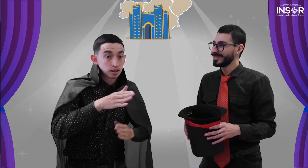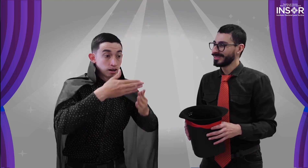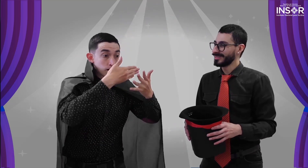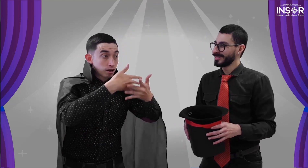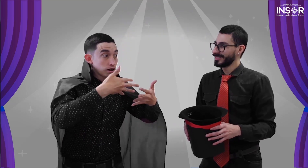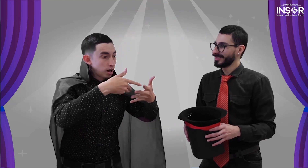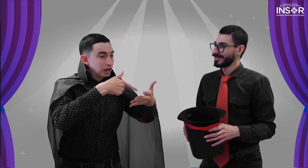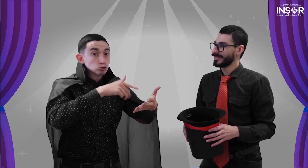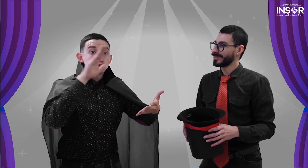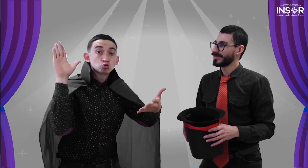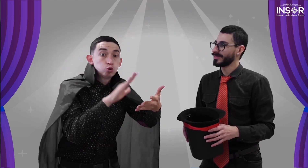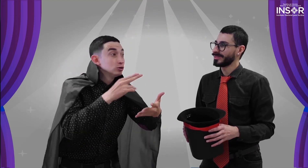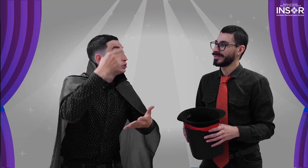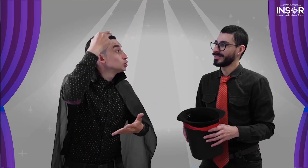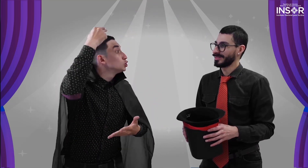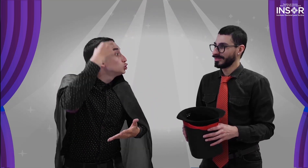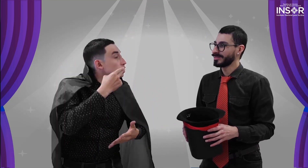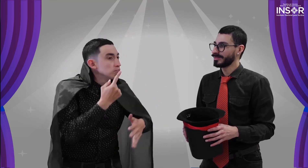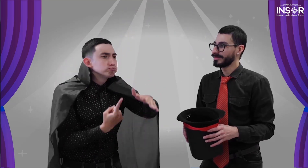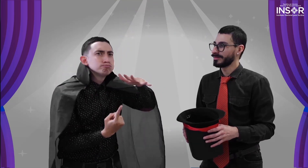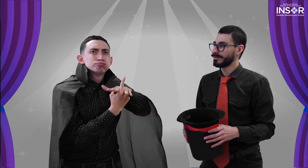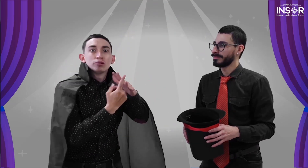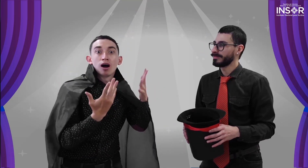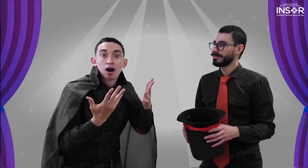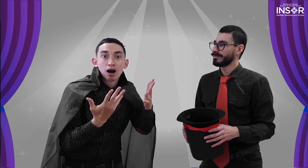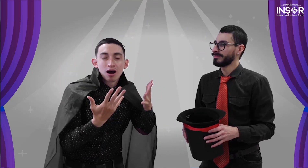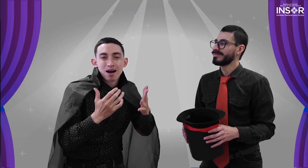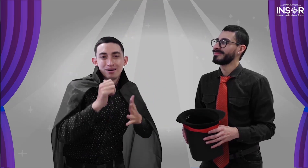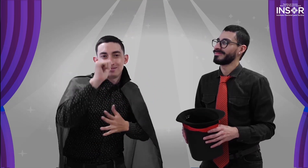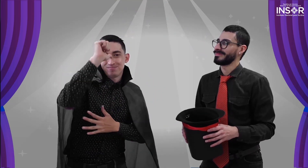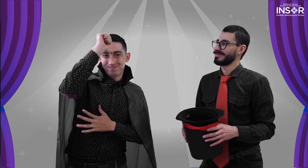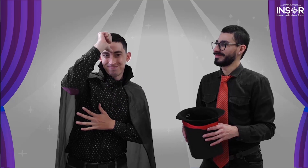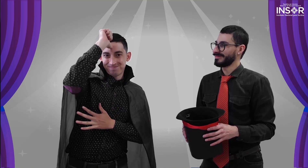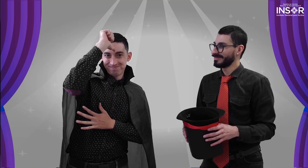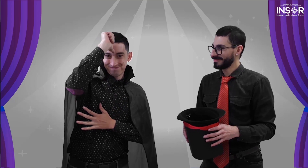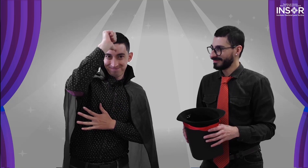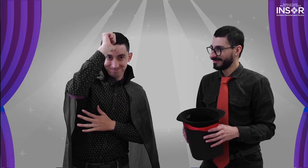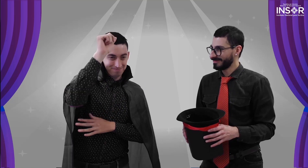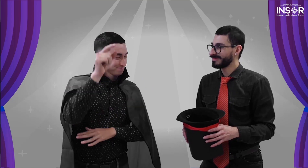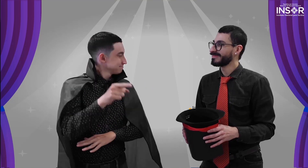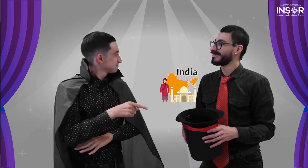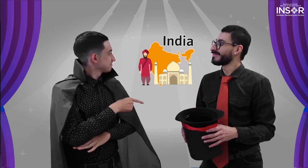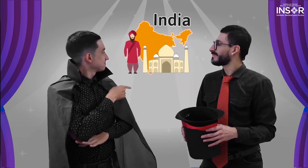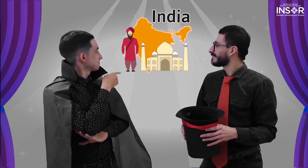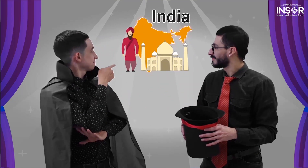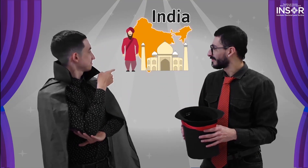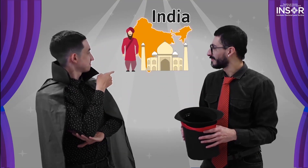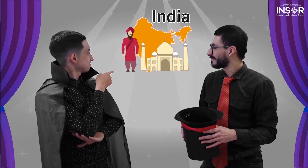Además, existen escritos históricos antiguos que mencionan el cero, en la India, miren.